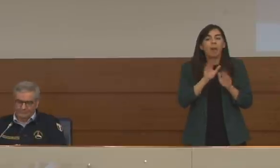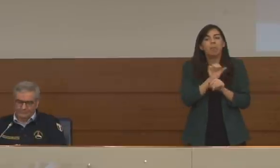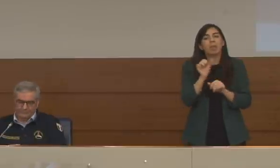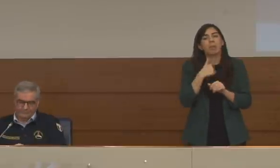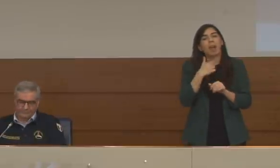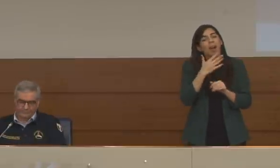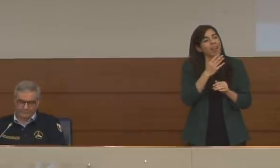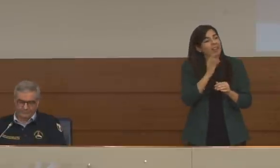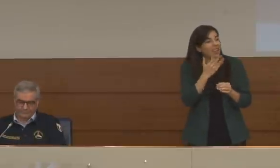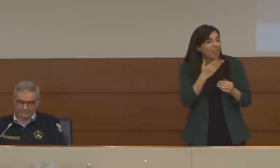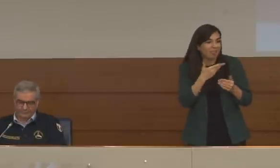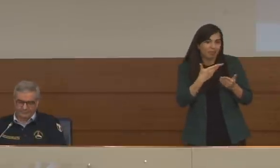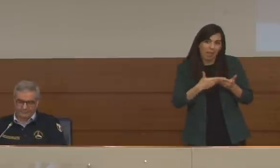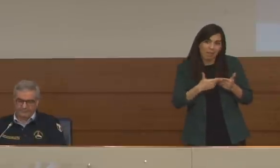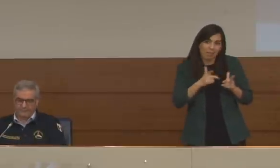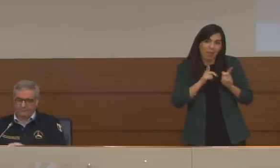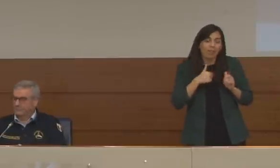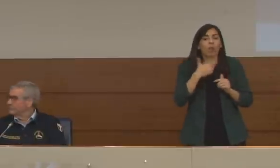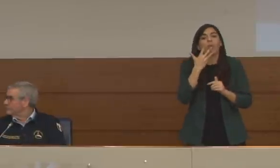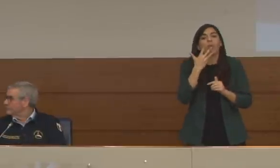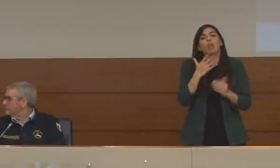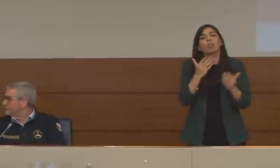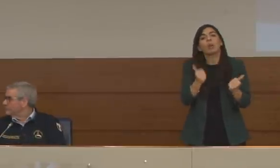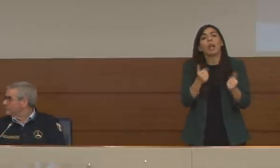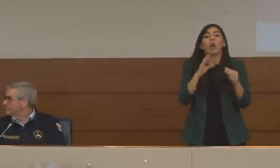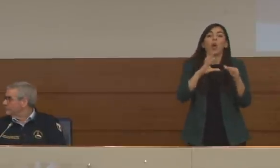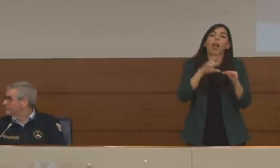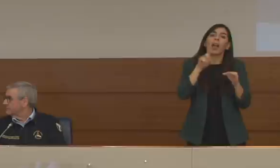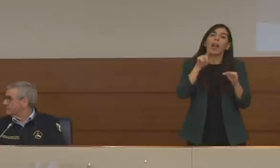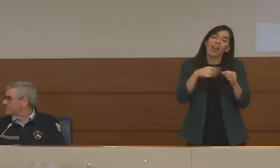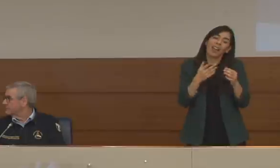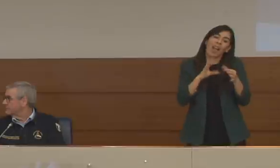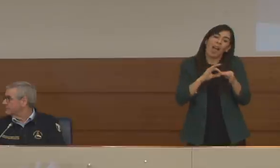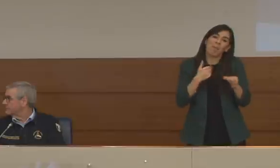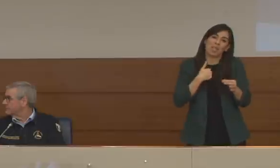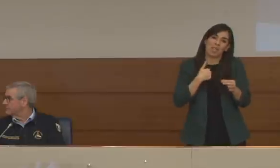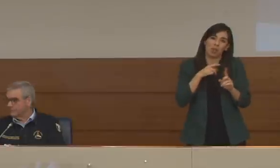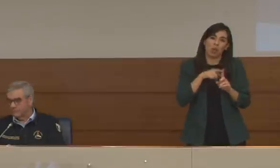collega e un amico: il Dottor Nicola Magrini. Come sapete